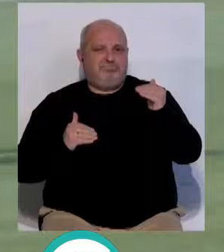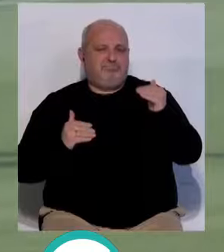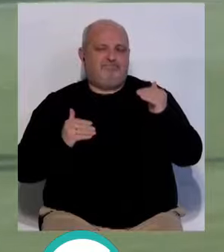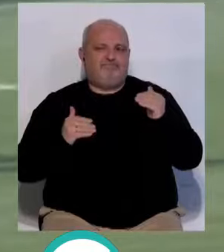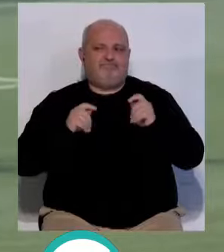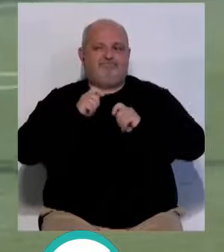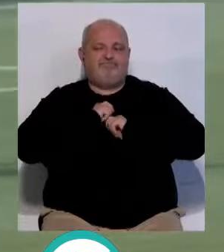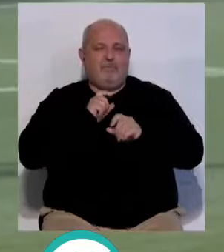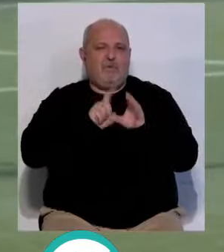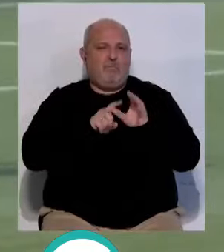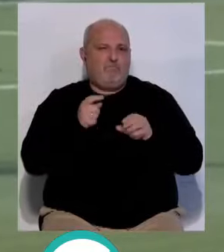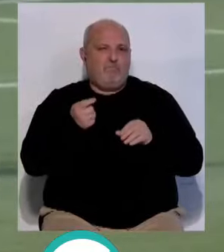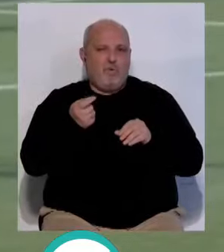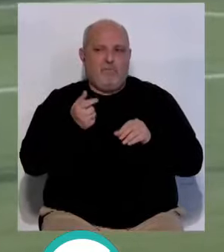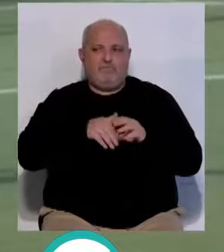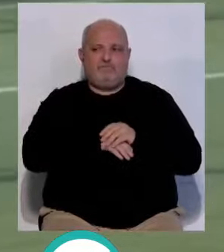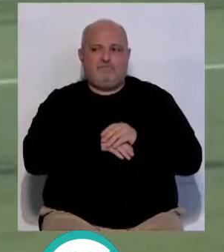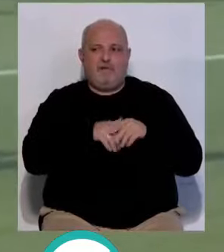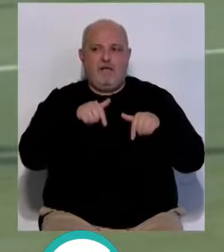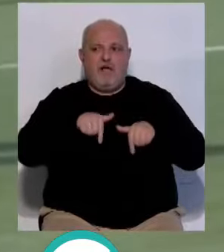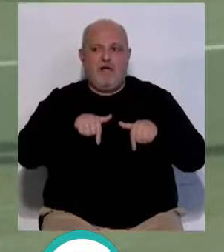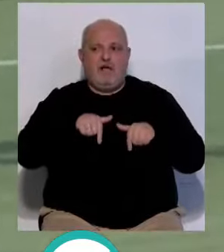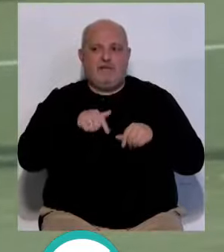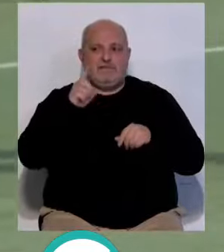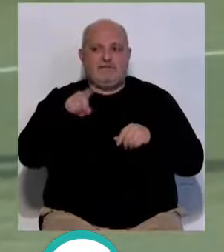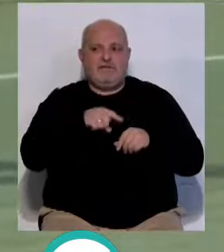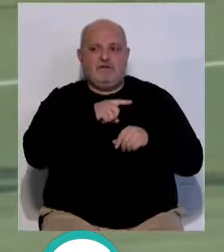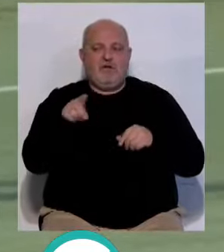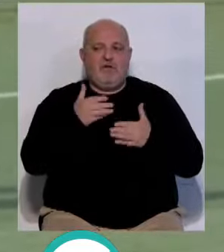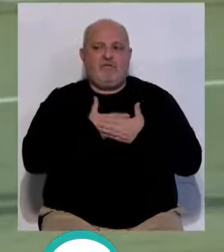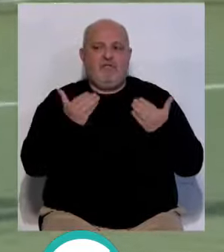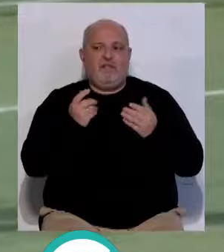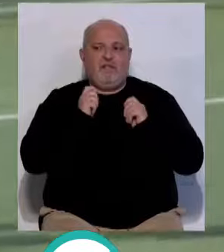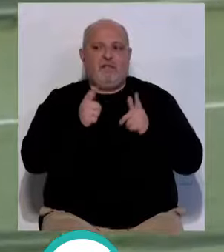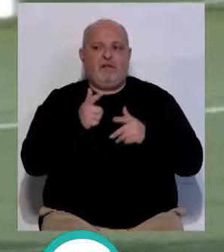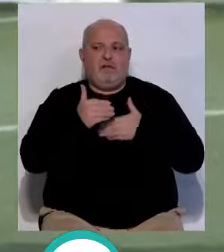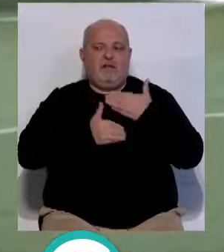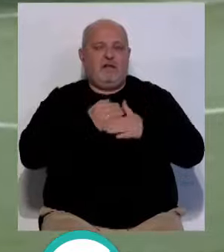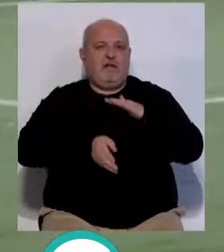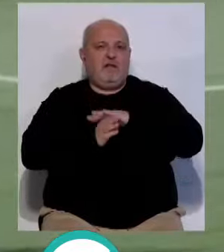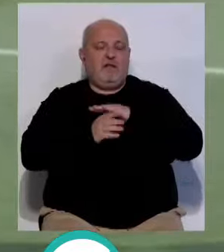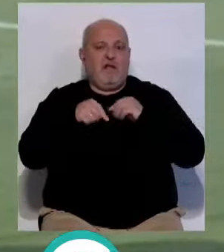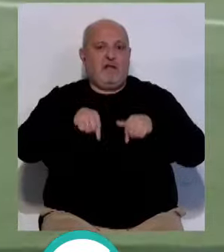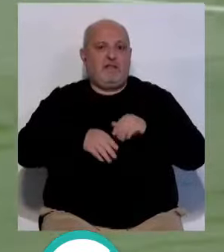perjudicado muchísimo y ahora está en saber si se va a confiar en él para que continúe cido aquí o